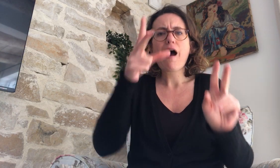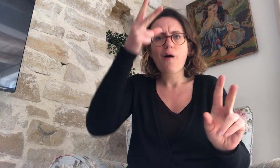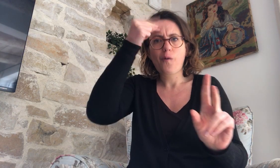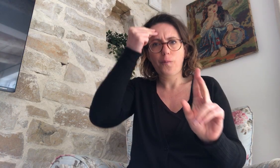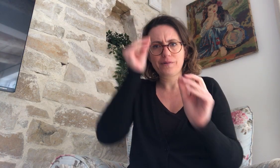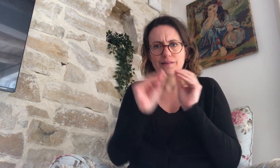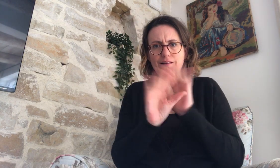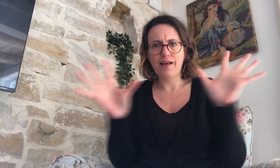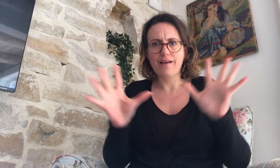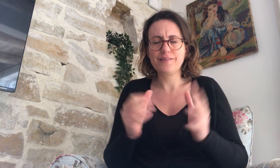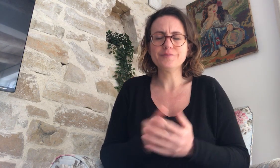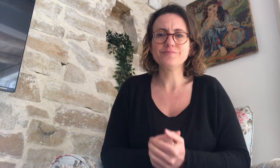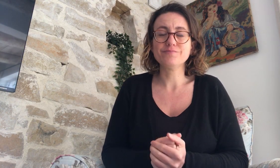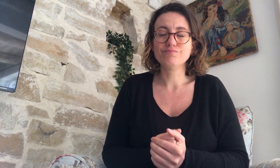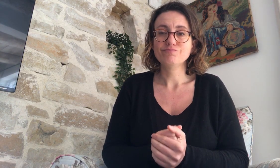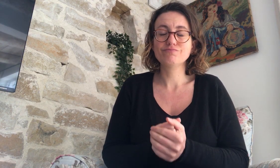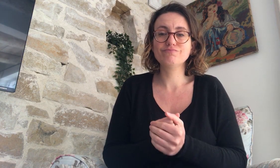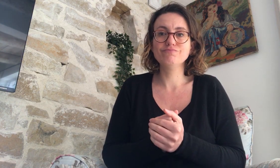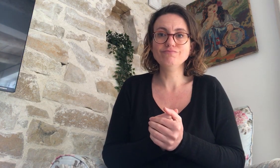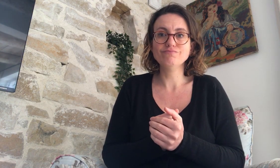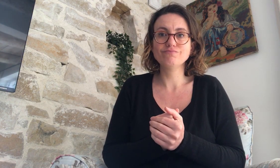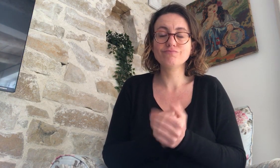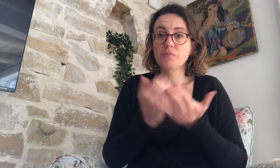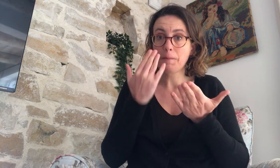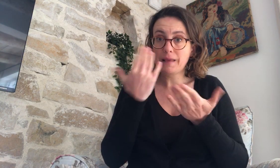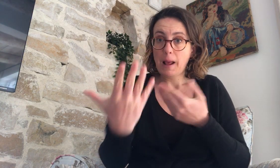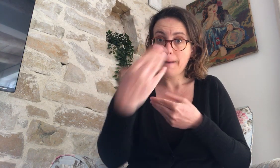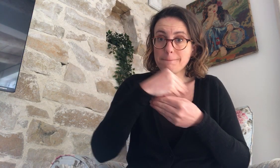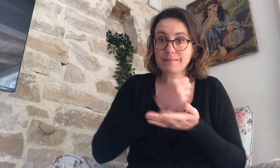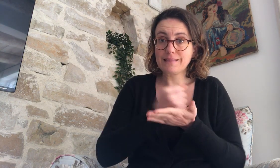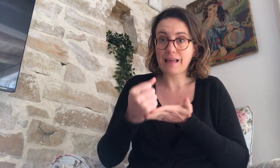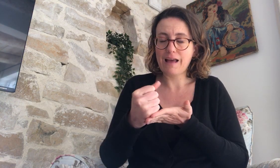pour bien comprendre toutes les étapes. Vous êtes volontaire ?